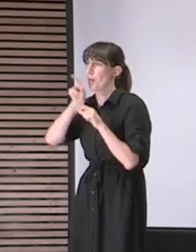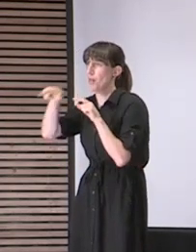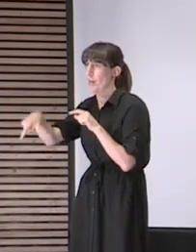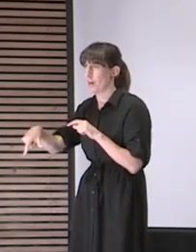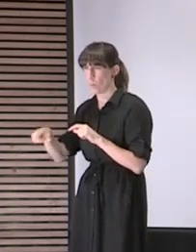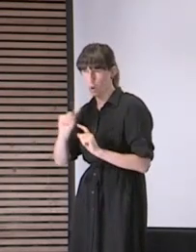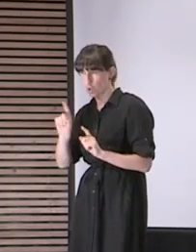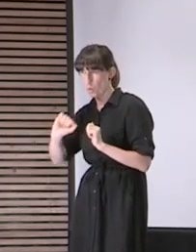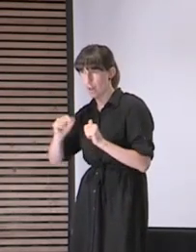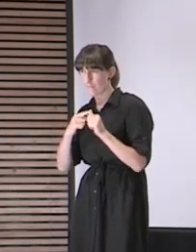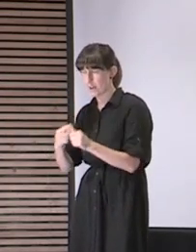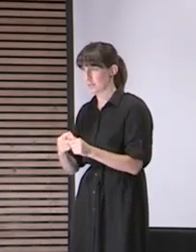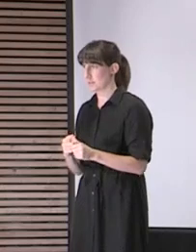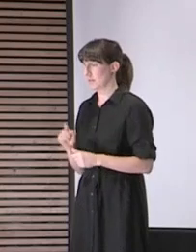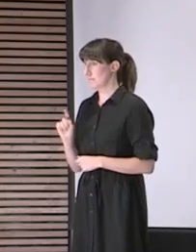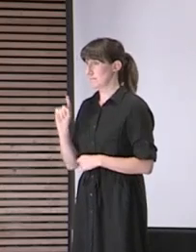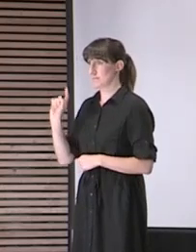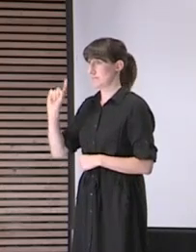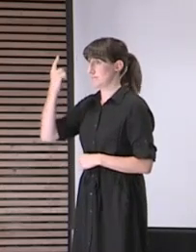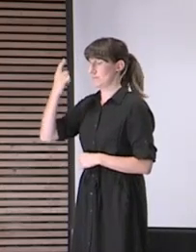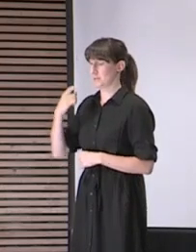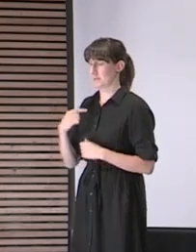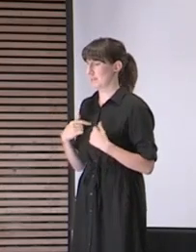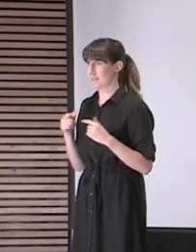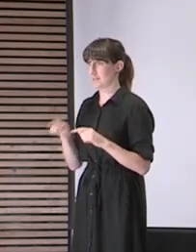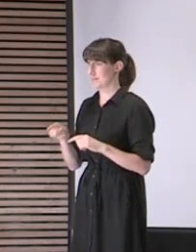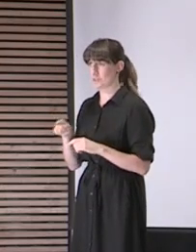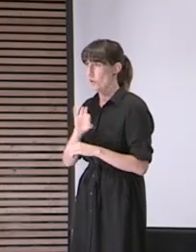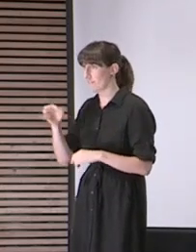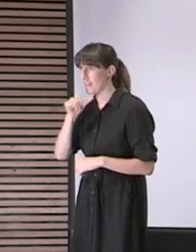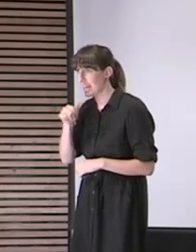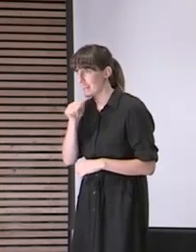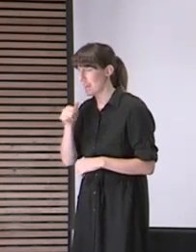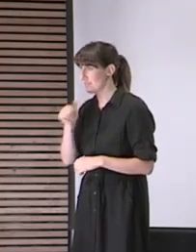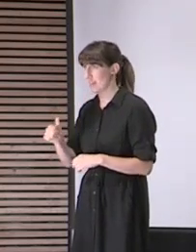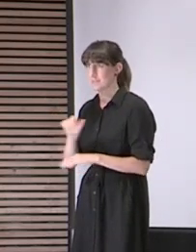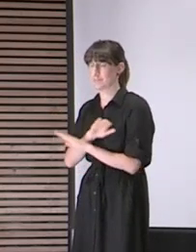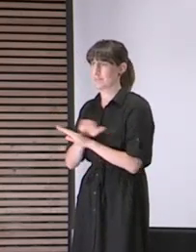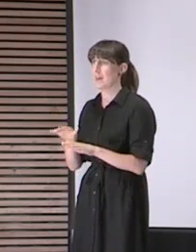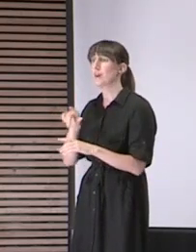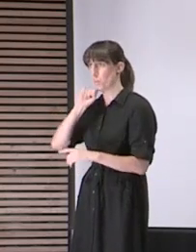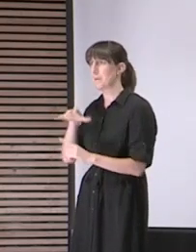consejo tienes para las personas